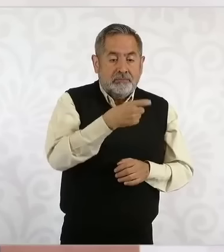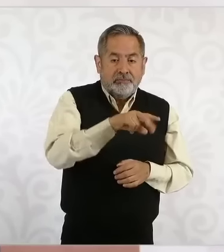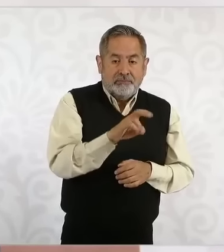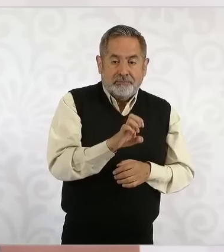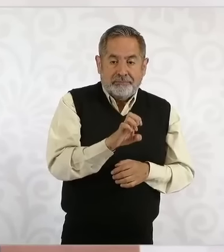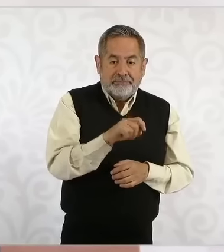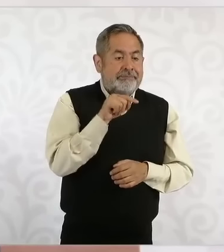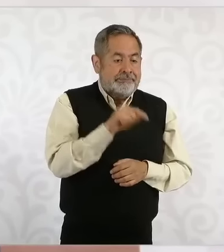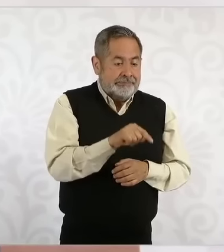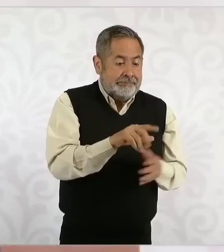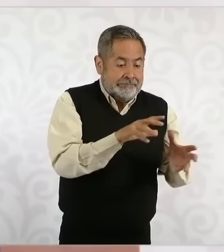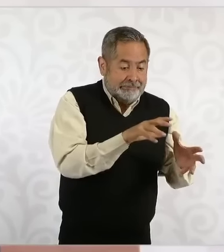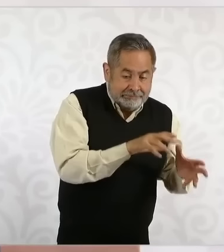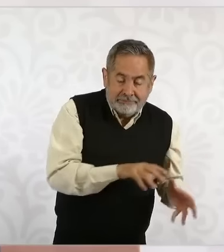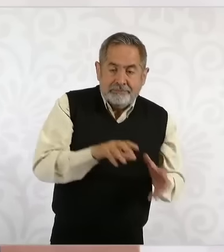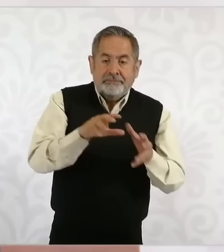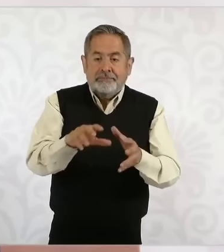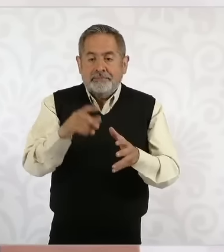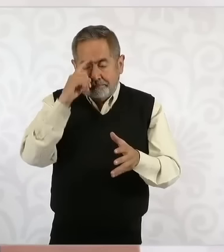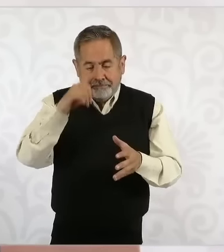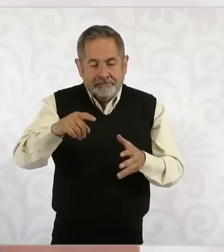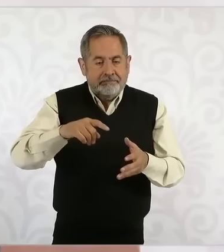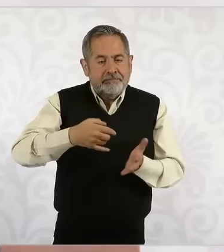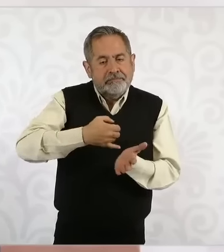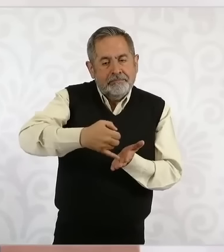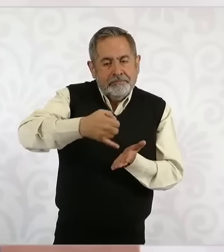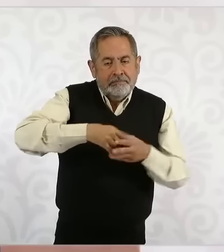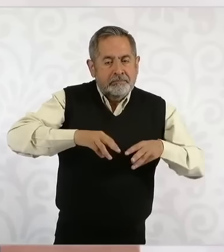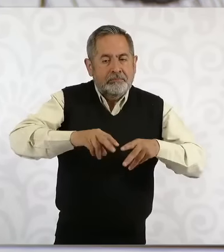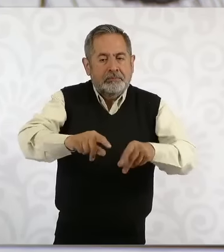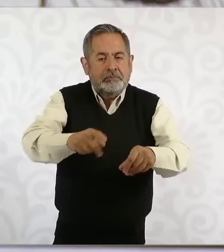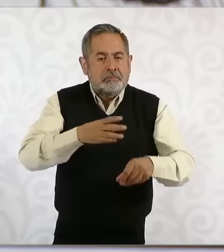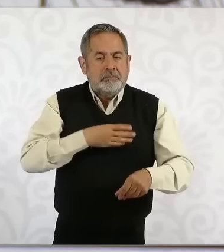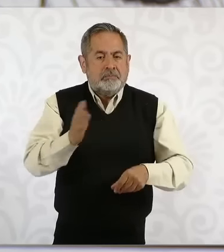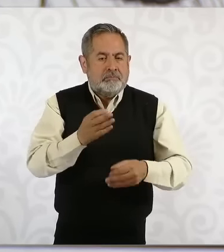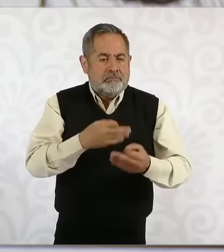o queremos utilizarlo para producir fertilizantes. E pero va a haber ya producción de menos